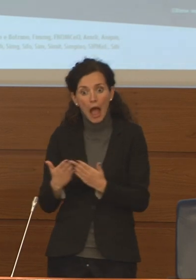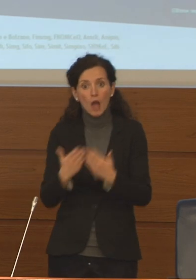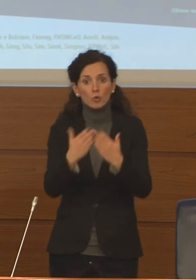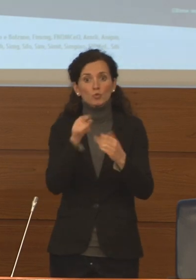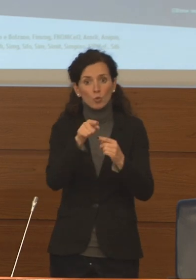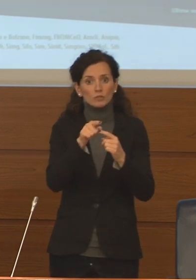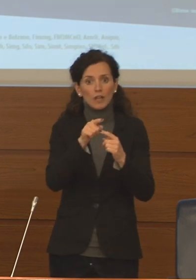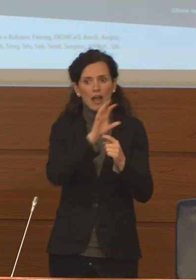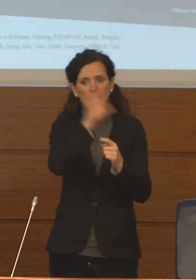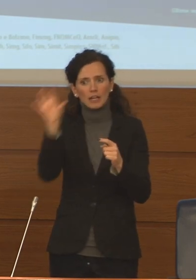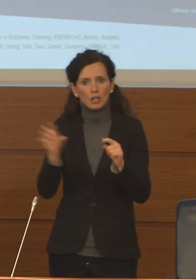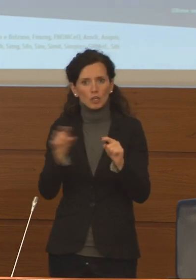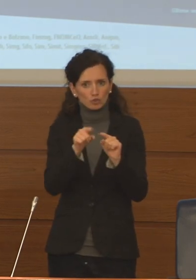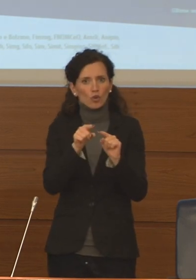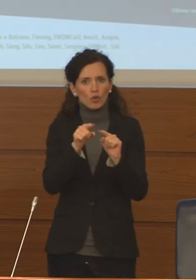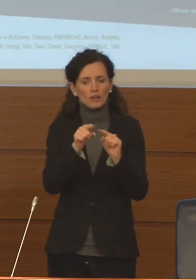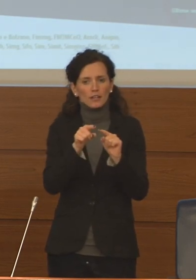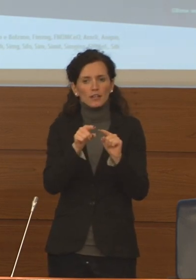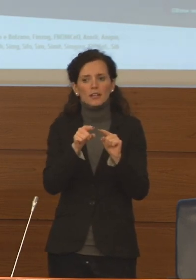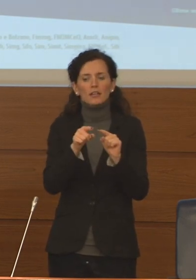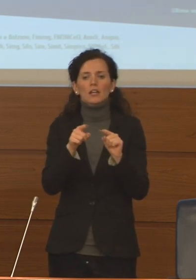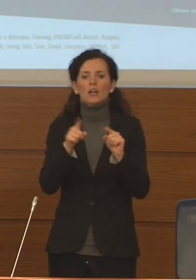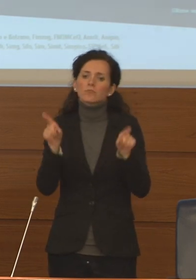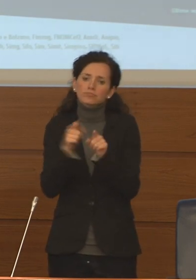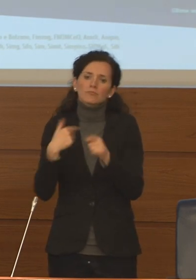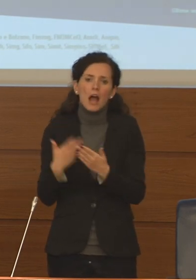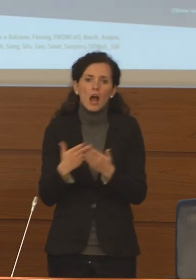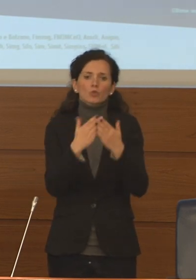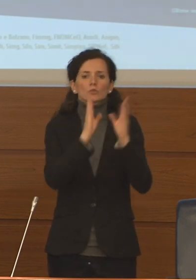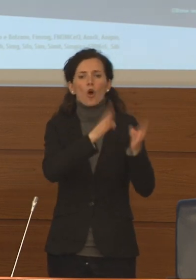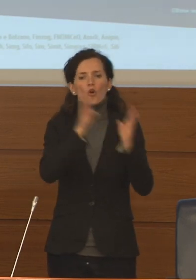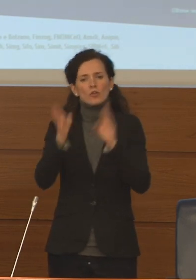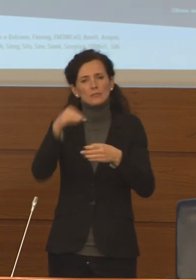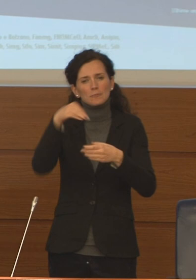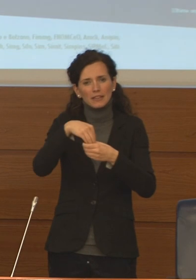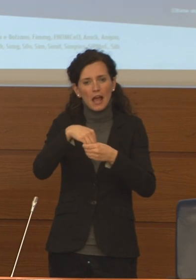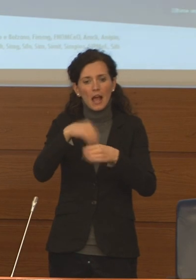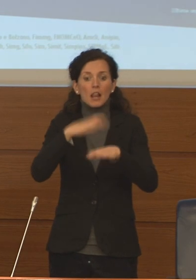chi ordinariamente acquisisce per gli ospedali, per le strutture ospedaliere le mascherine.